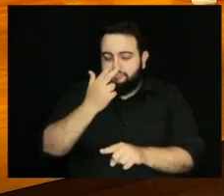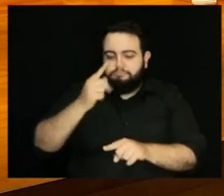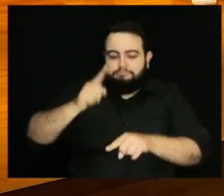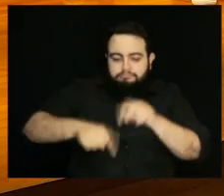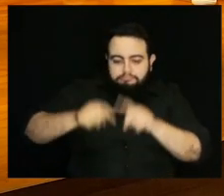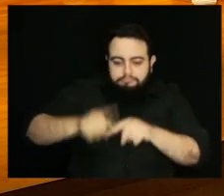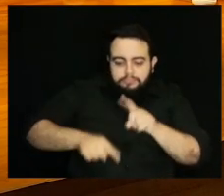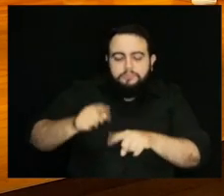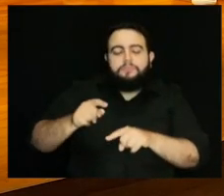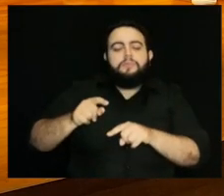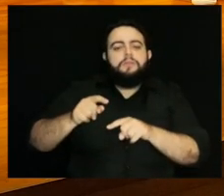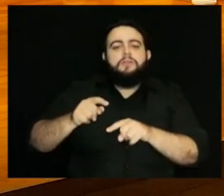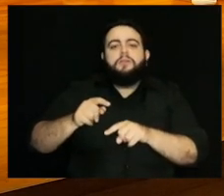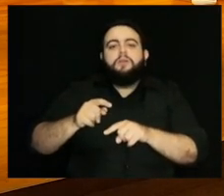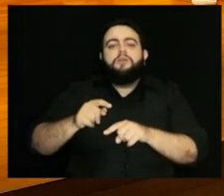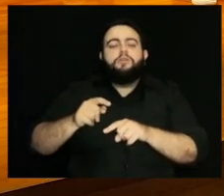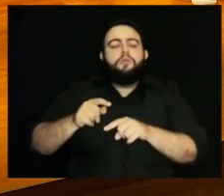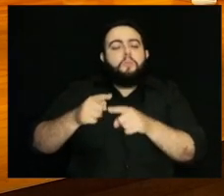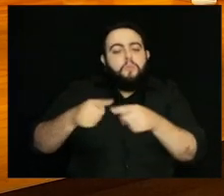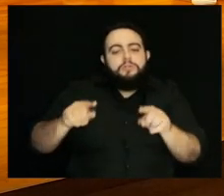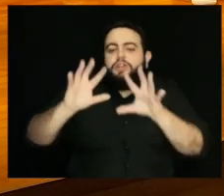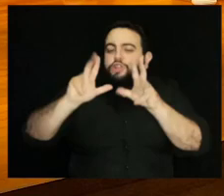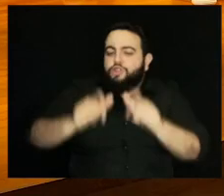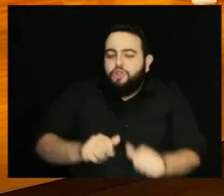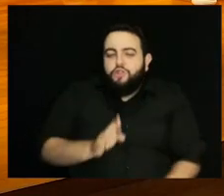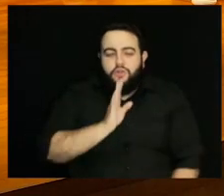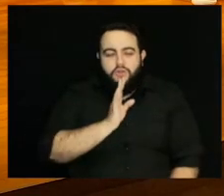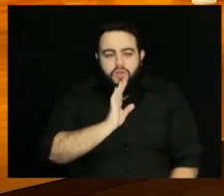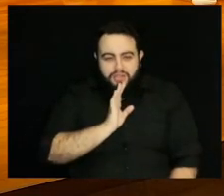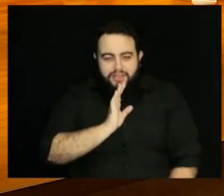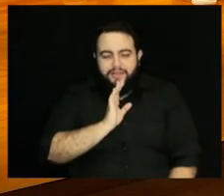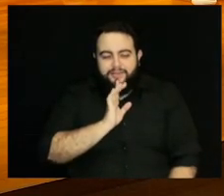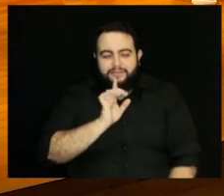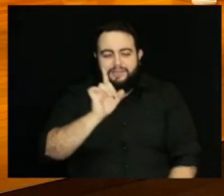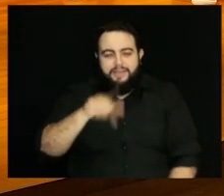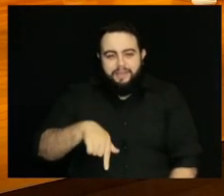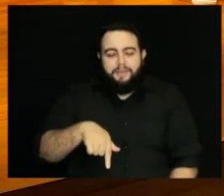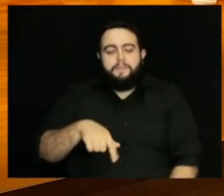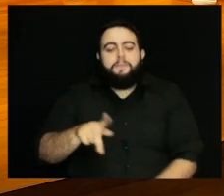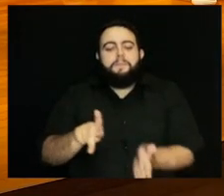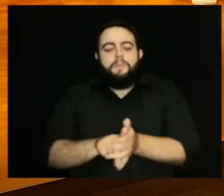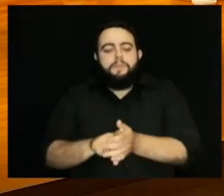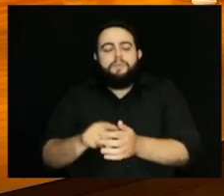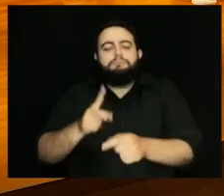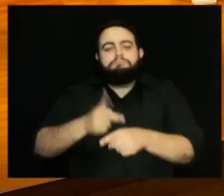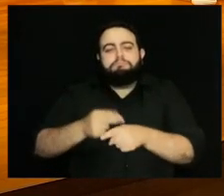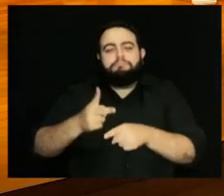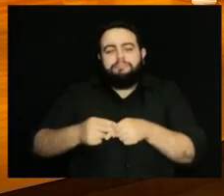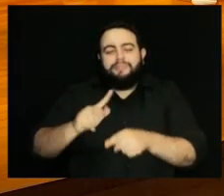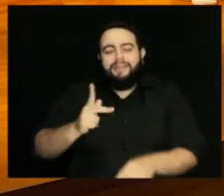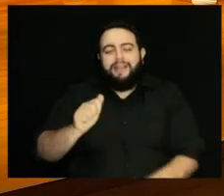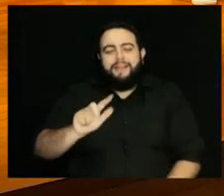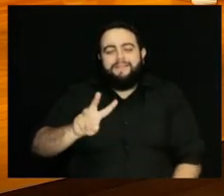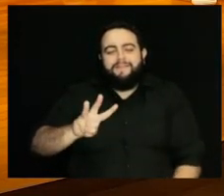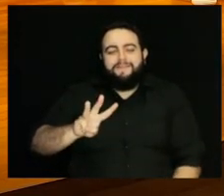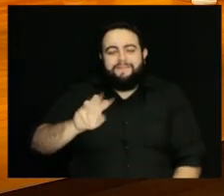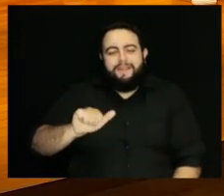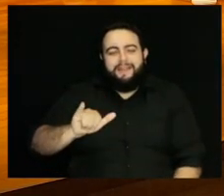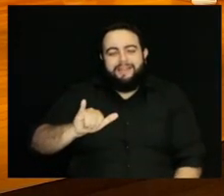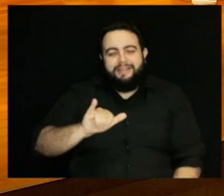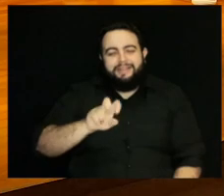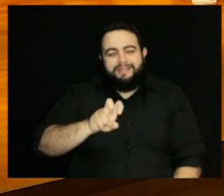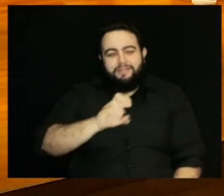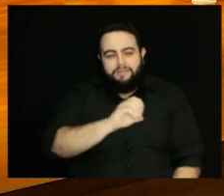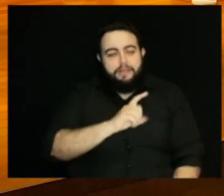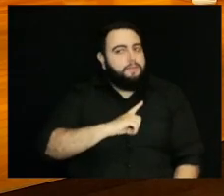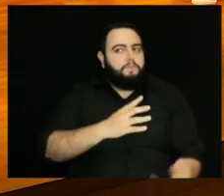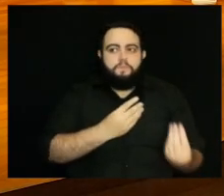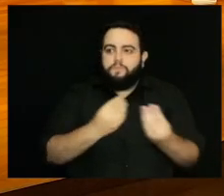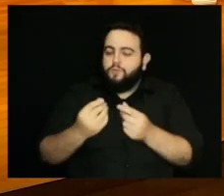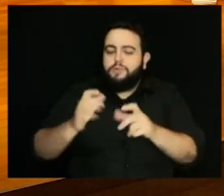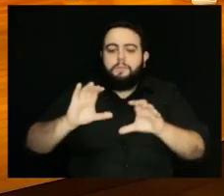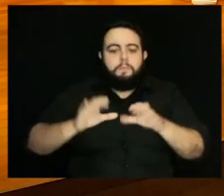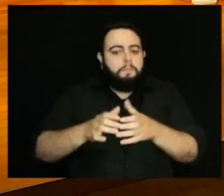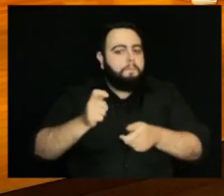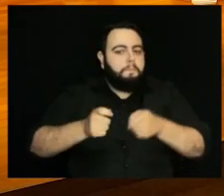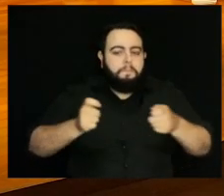conhece a música dos Ventures, do Hawaii 5-0 Teve muitas bandas de rock instrumental, de